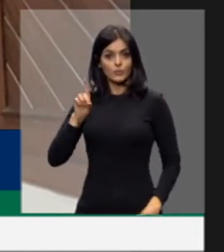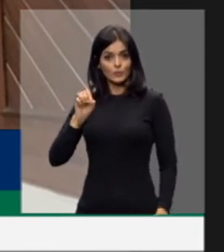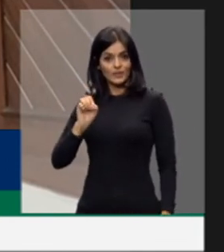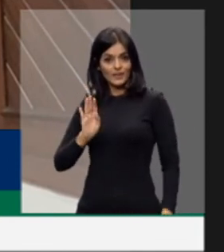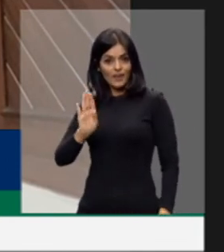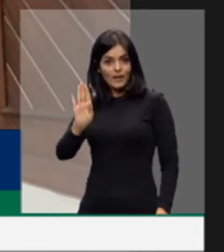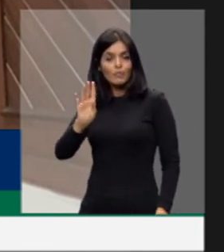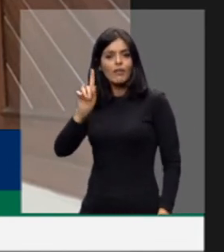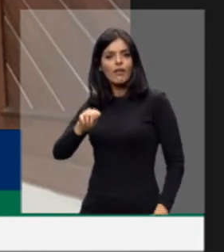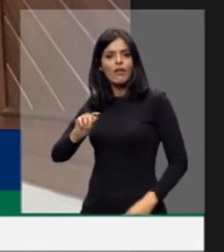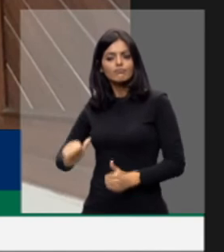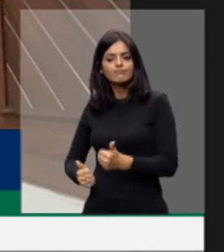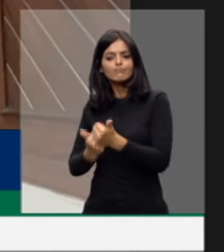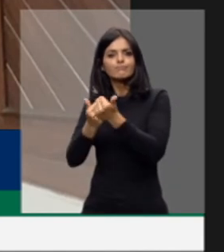FINANCIAMENTO DA EDUCAÇÃO.